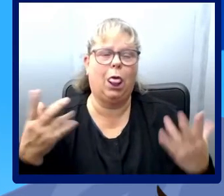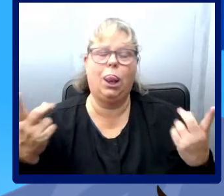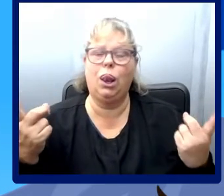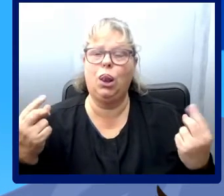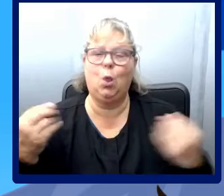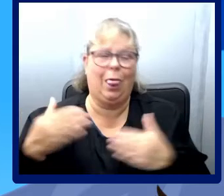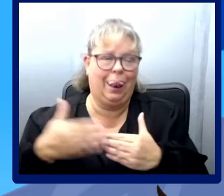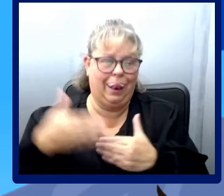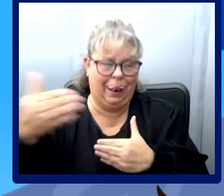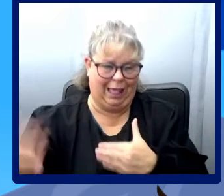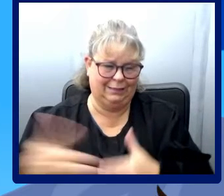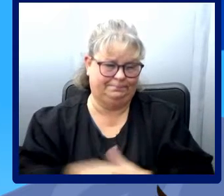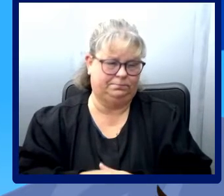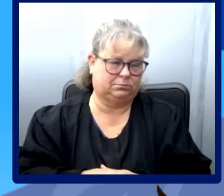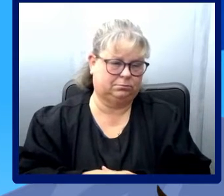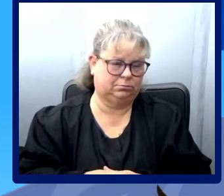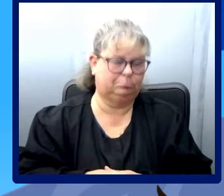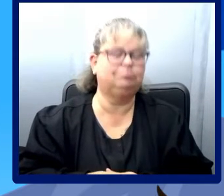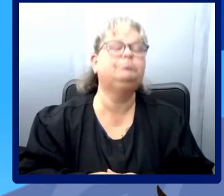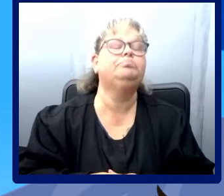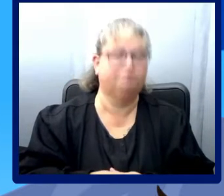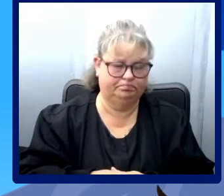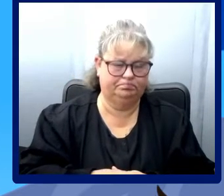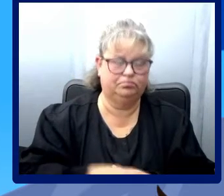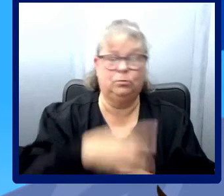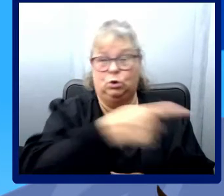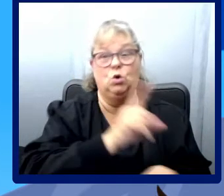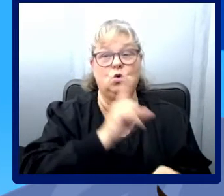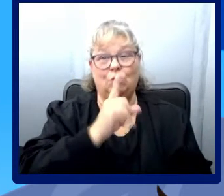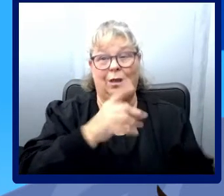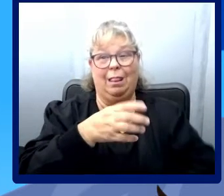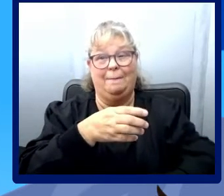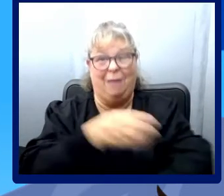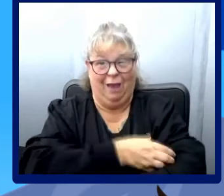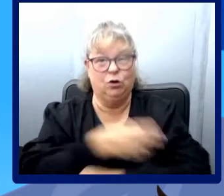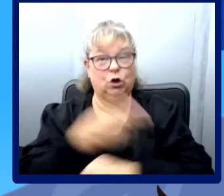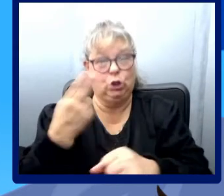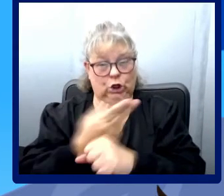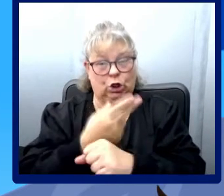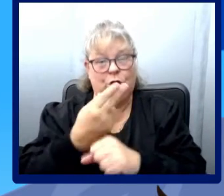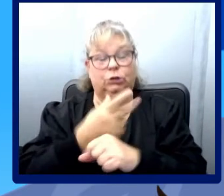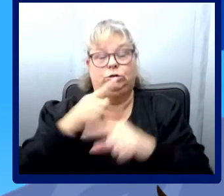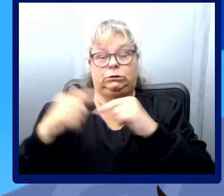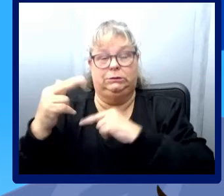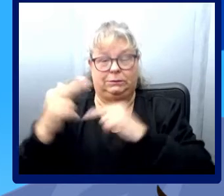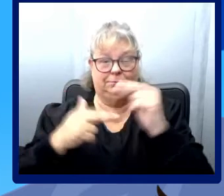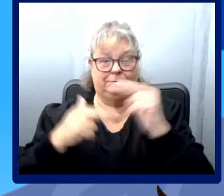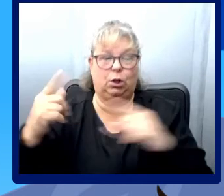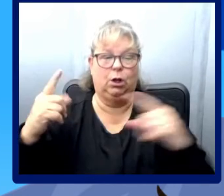Como vimos, Salesforce flujo es una herramienta muy potente a usarse para construir una solución empresarial compleja.